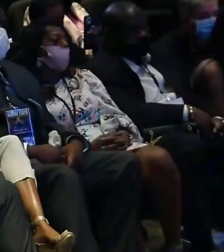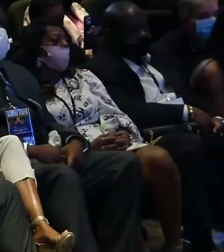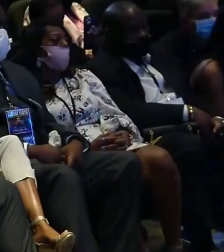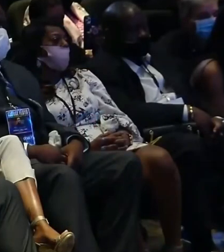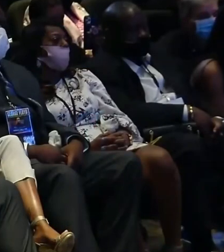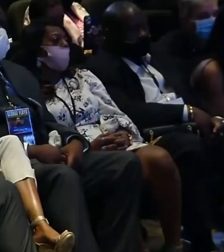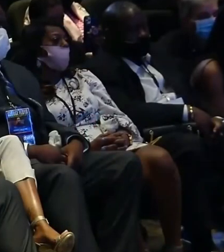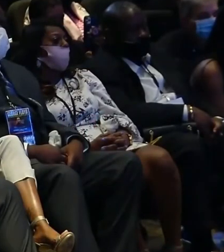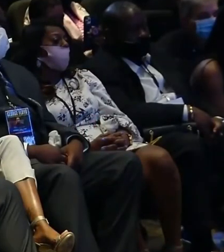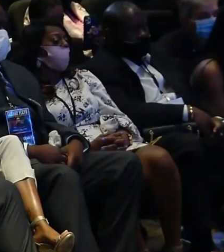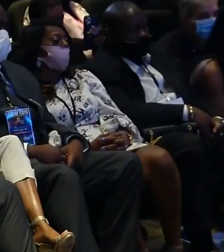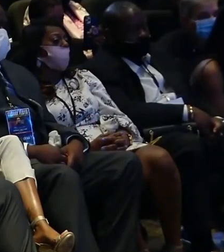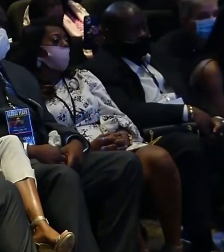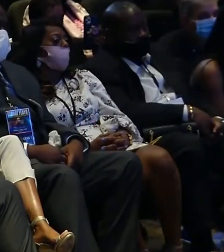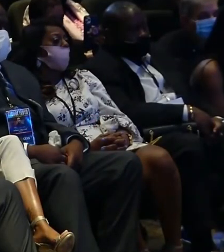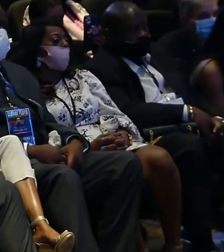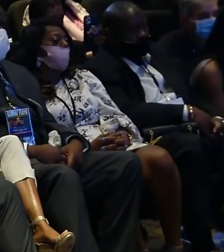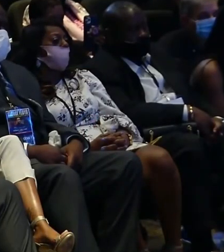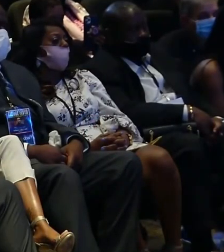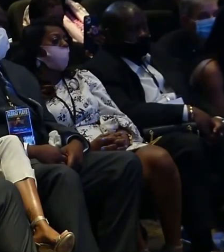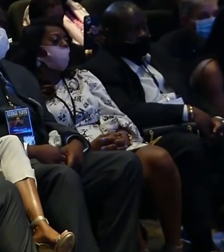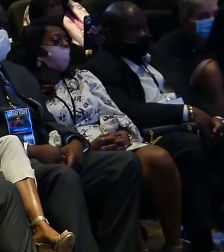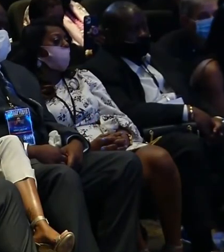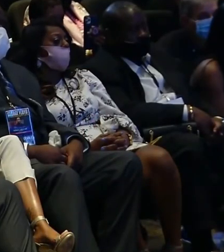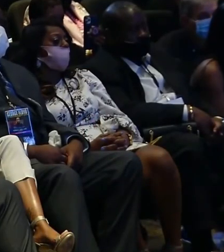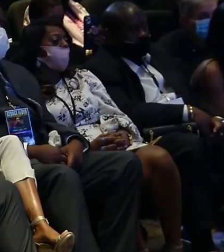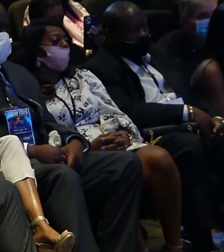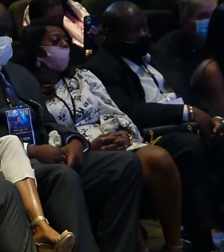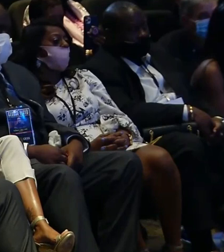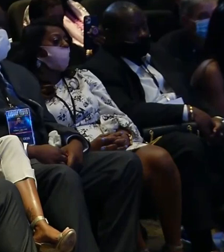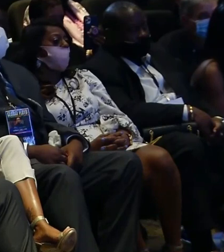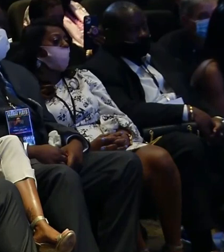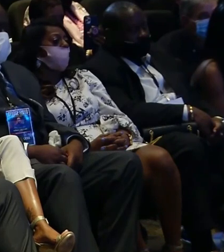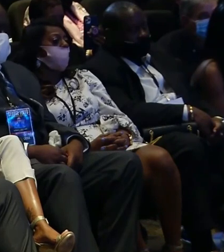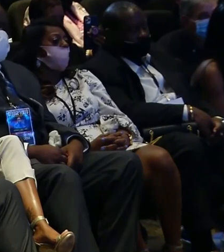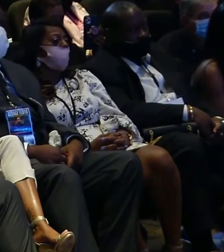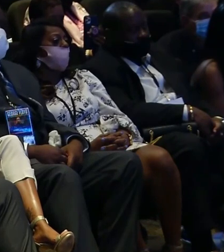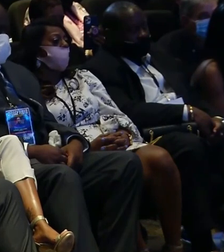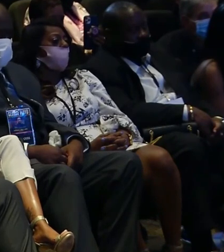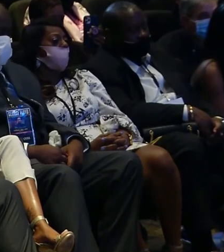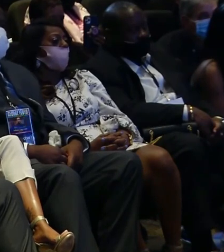Och ibland är det enda som står mellan oss och våra livsvillkor - våra mödrar